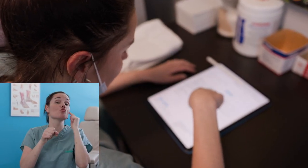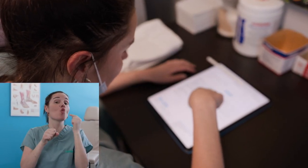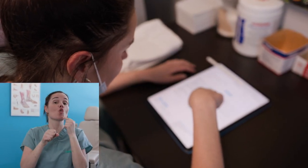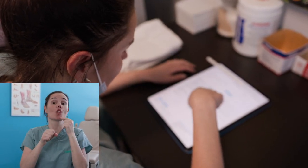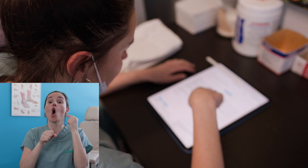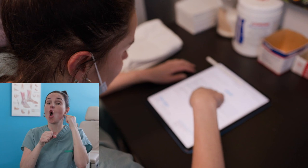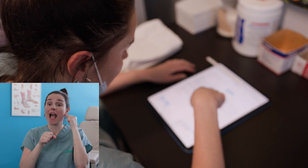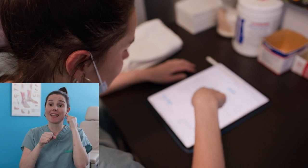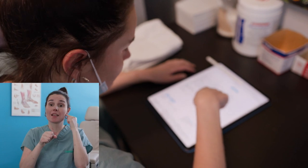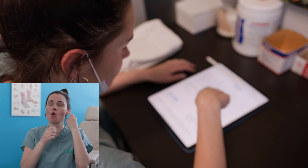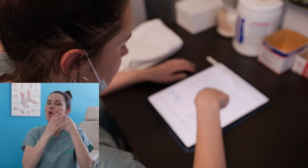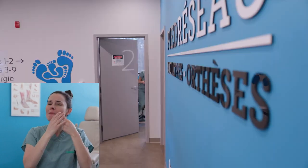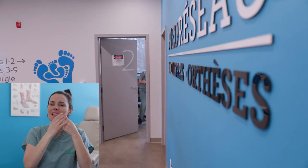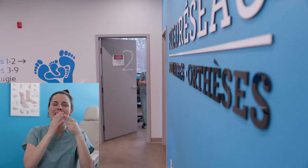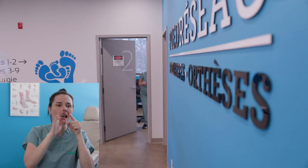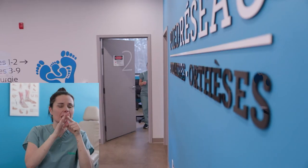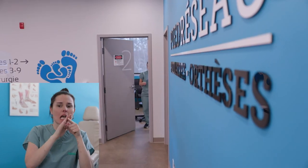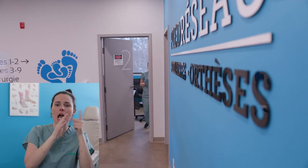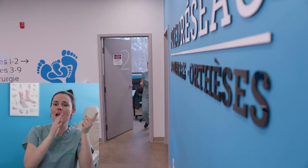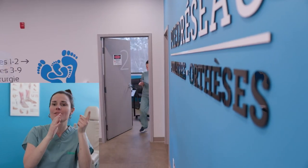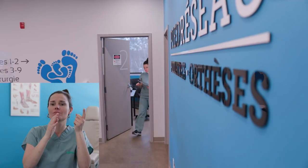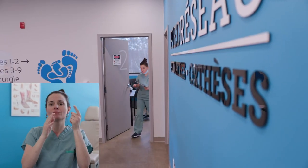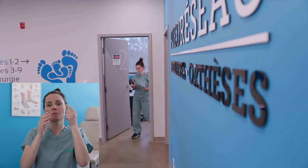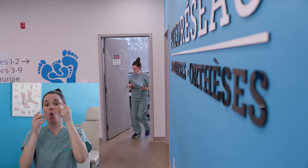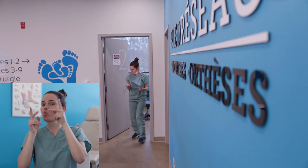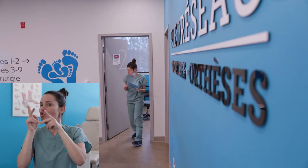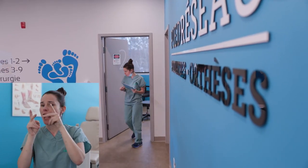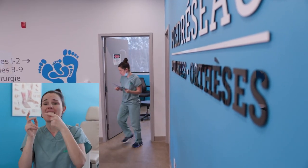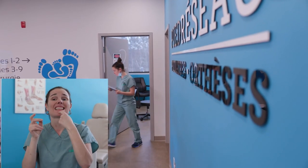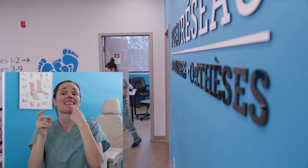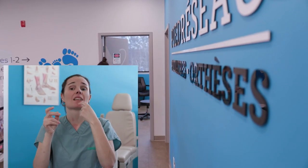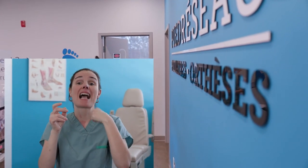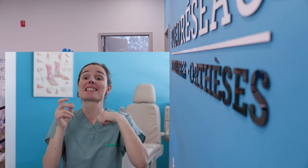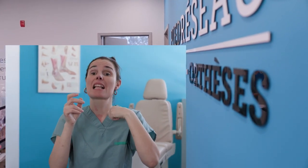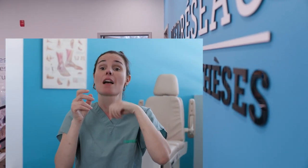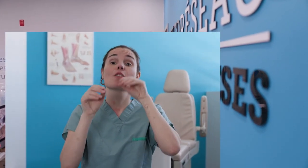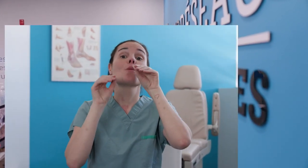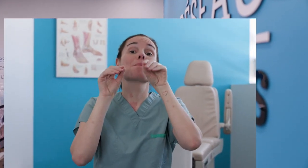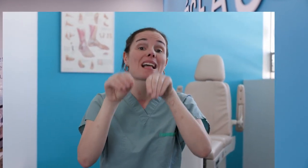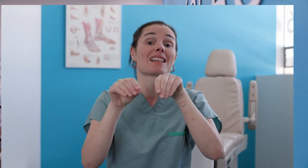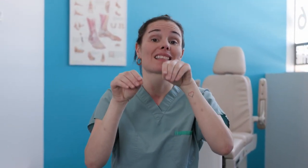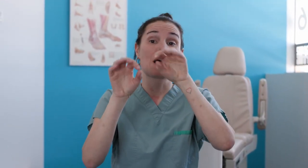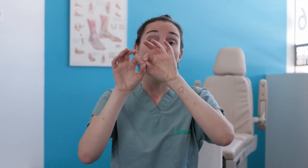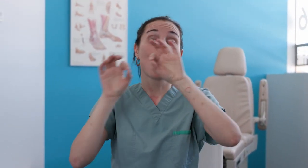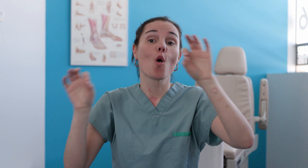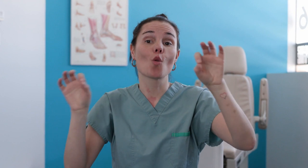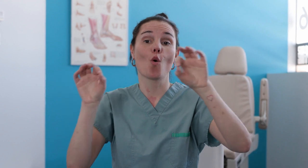c'est vraiment de faire la sourde oreille aux commentaires négatifs, aux gens qui essaient